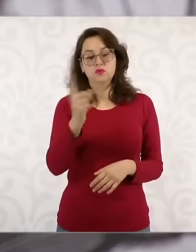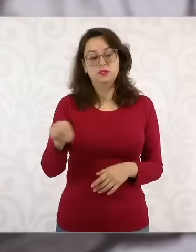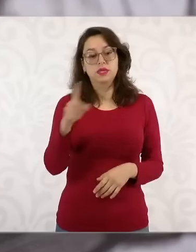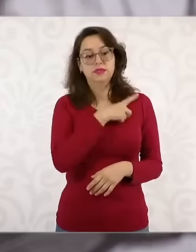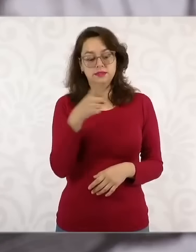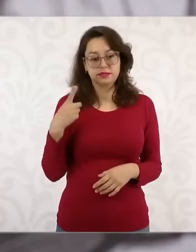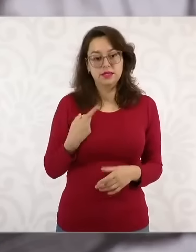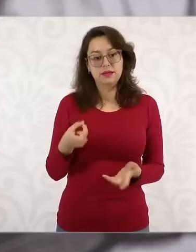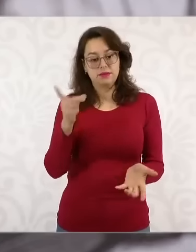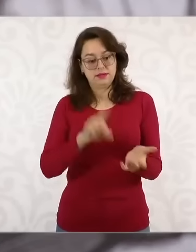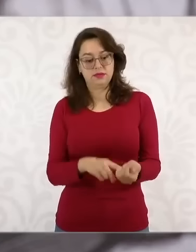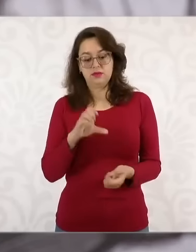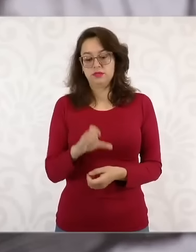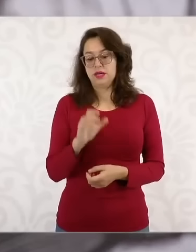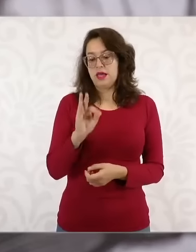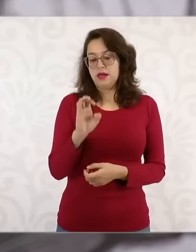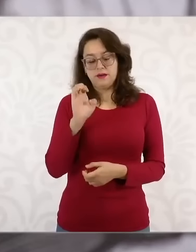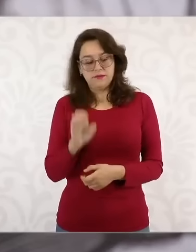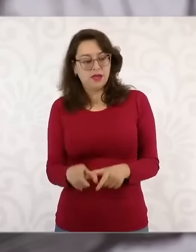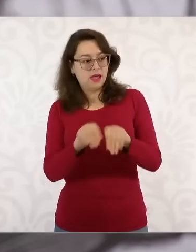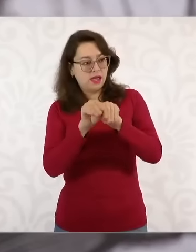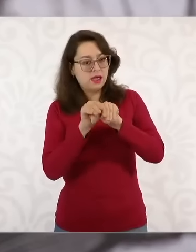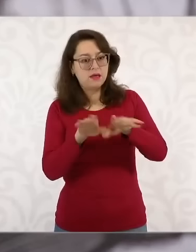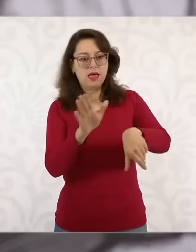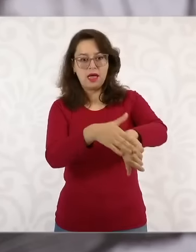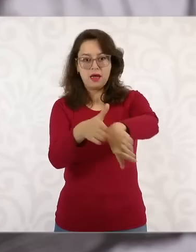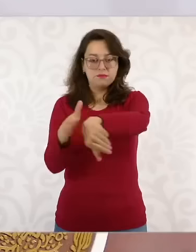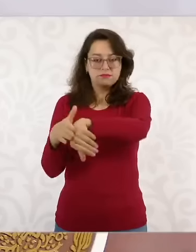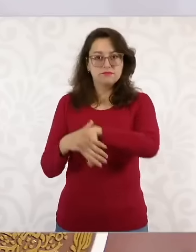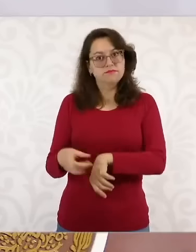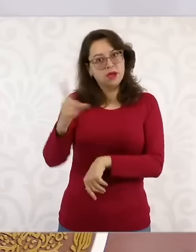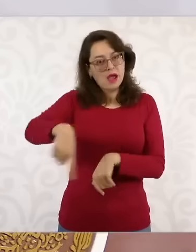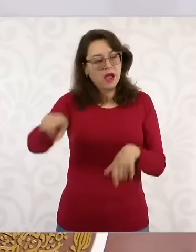el micrositio de la CFE donde pueden acceder a toda la información que se necesita para